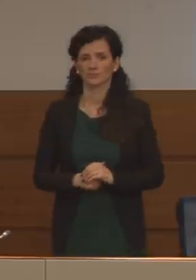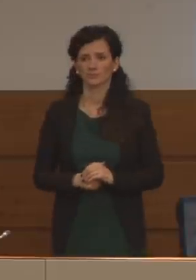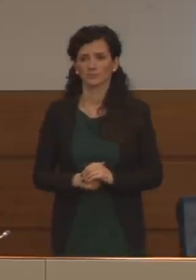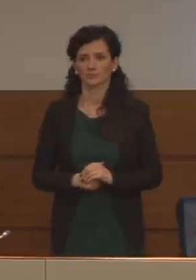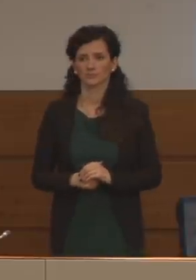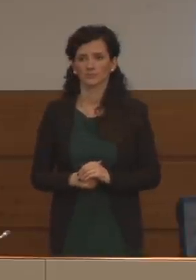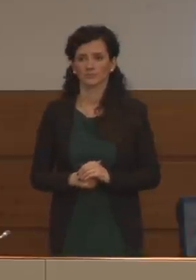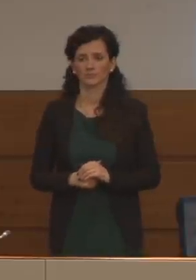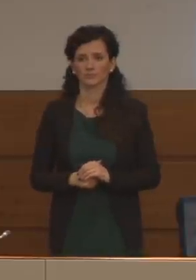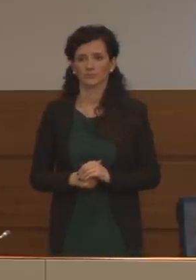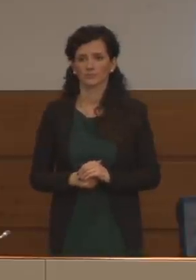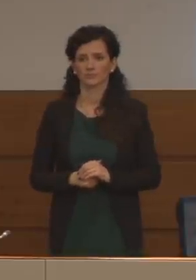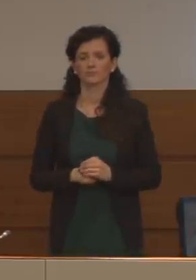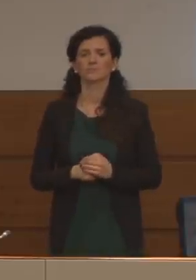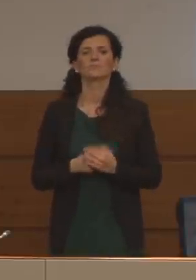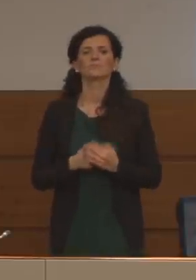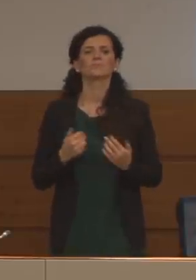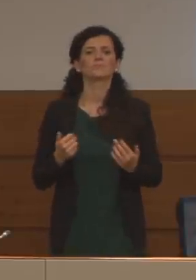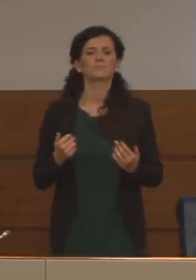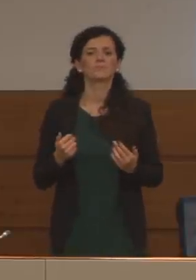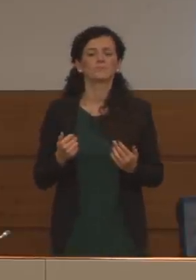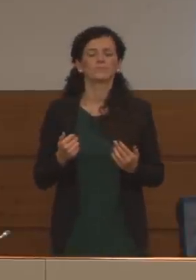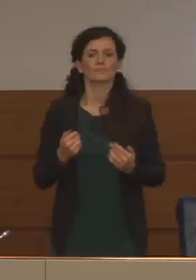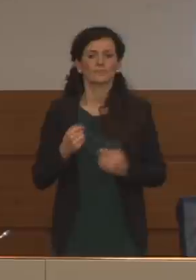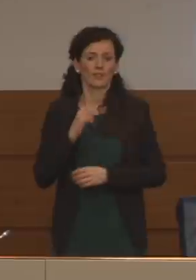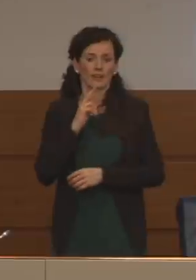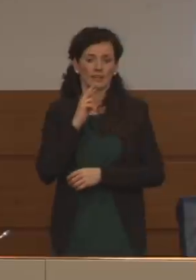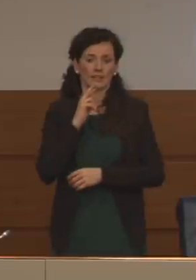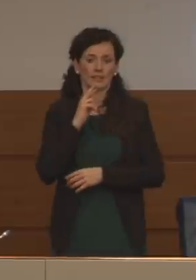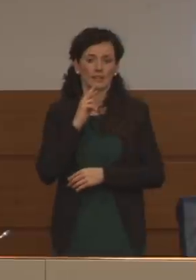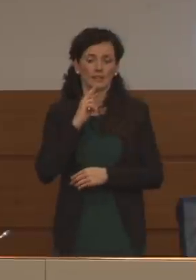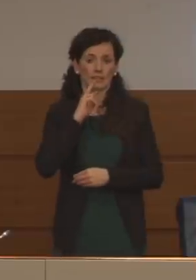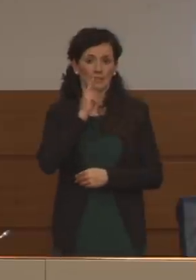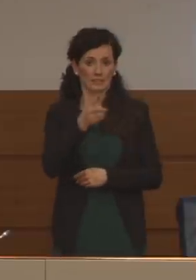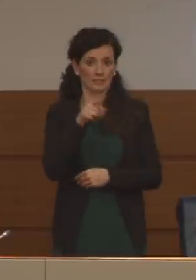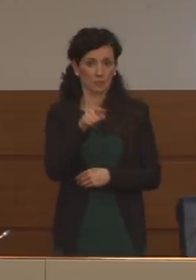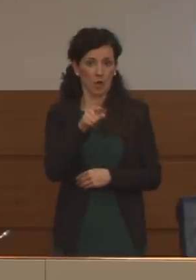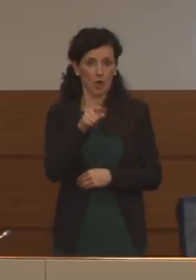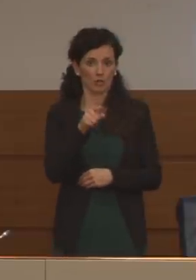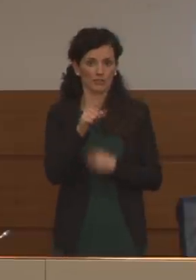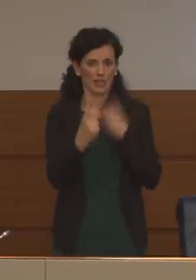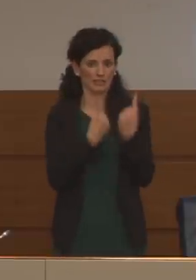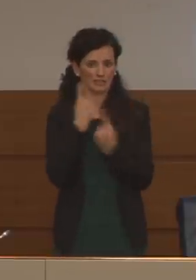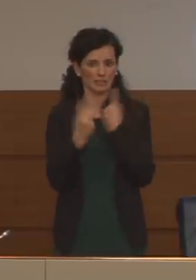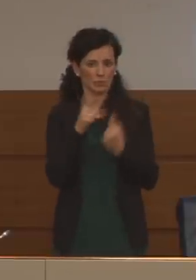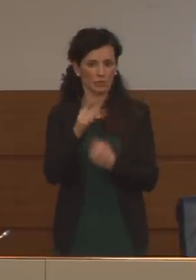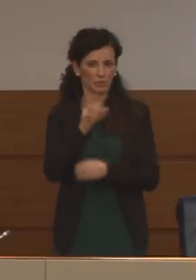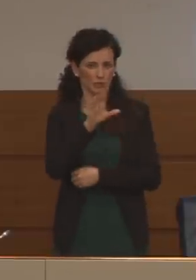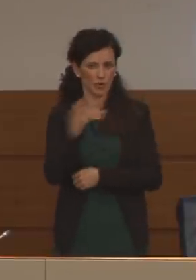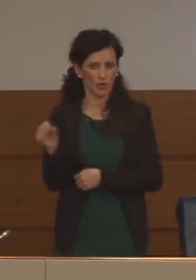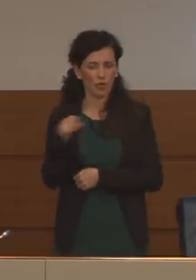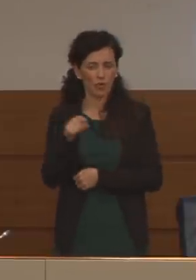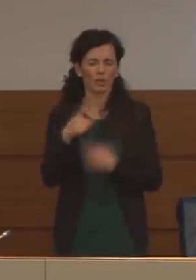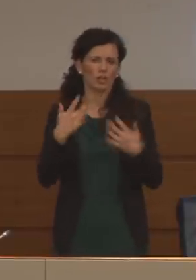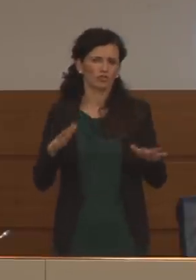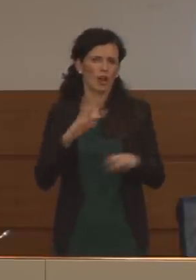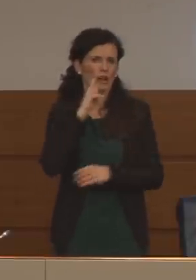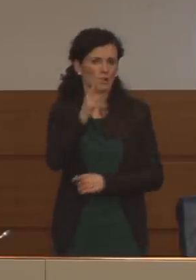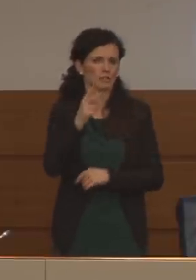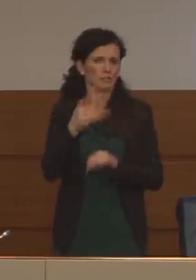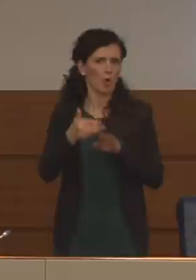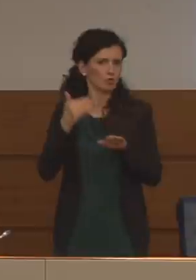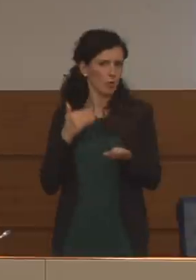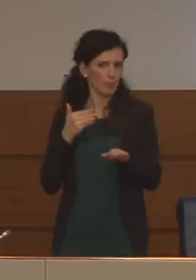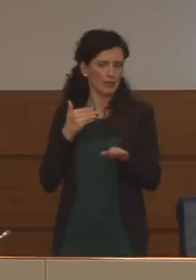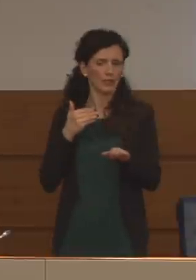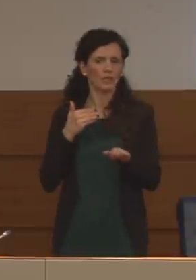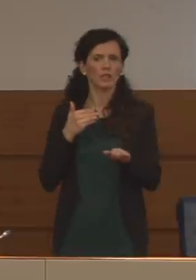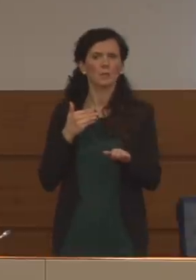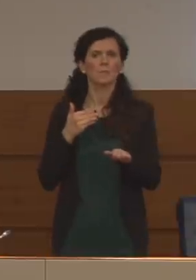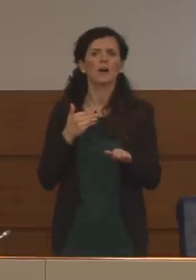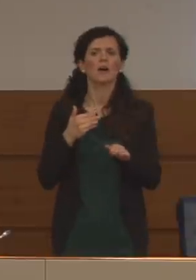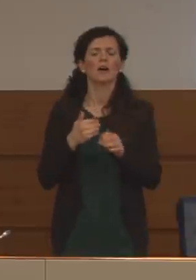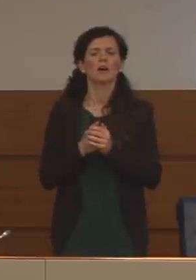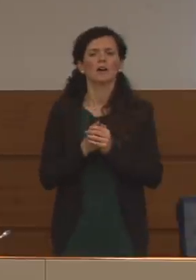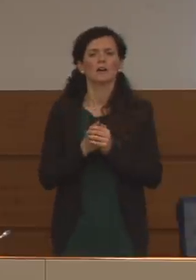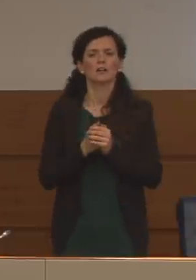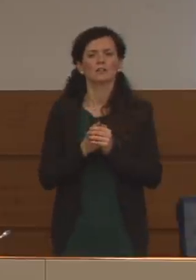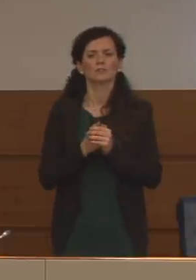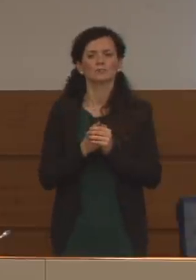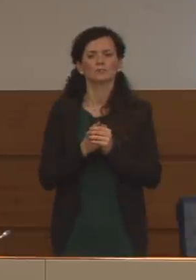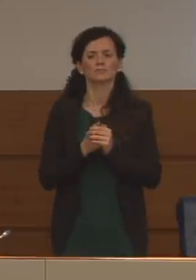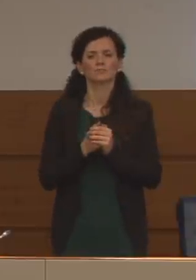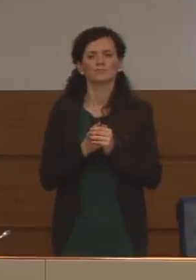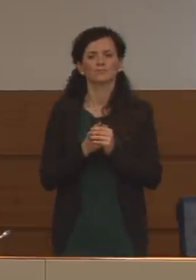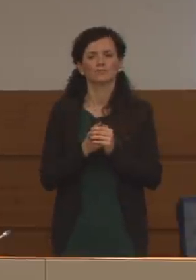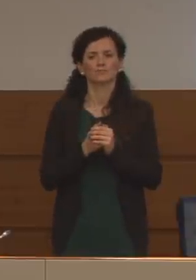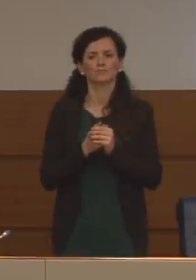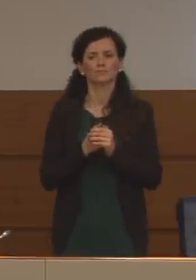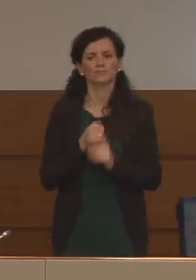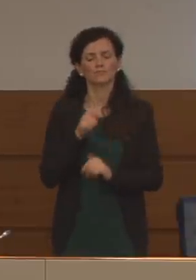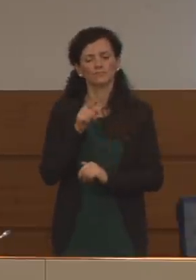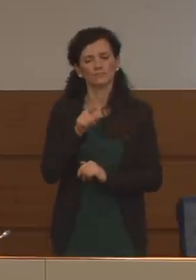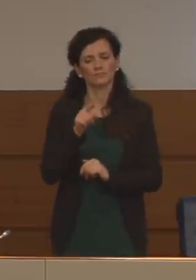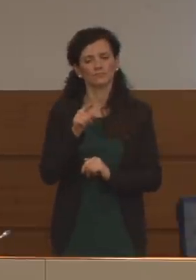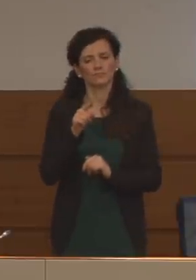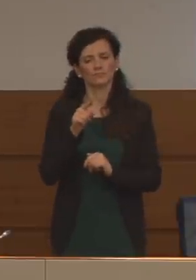In parte la risposta è già stata data in precedenza, in parte c'è un tema legato ad alcune chiamiamole